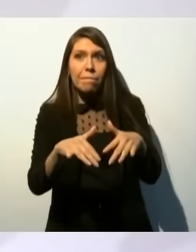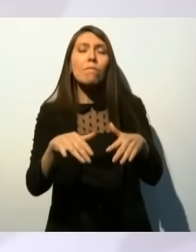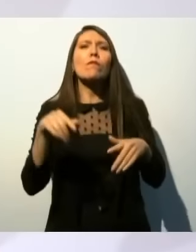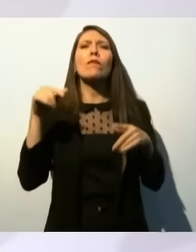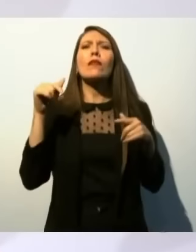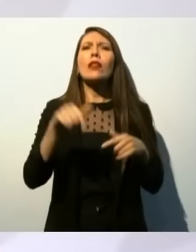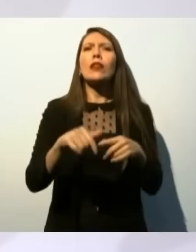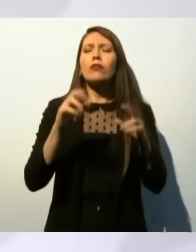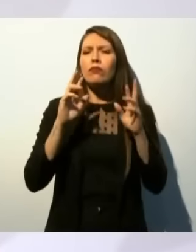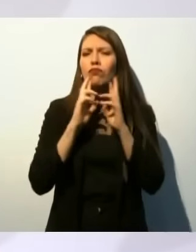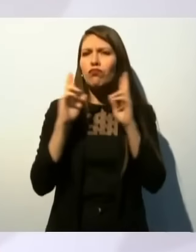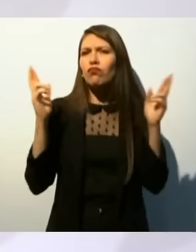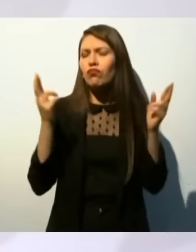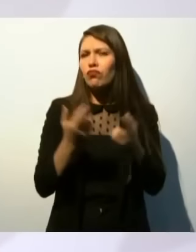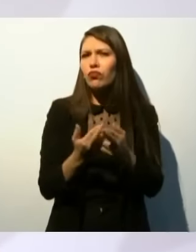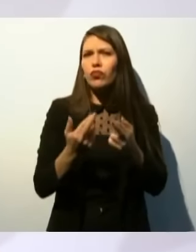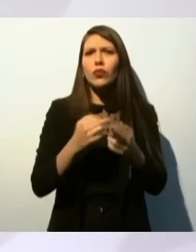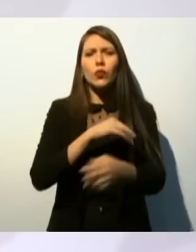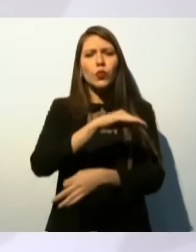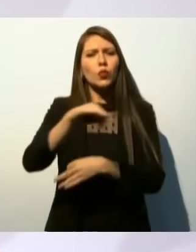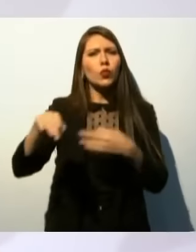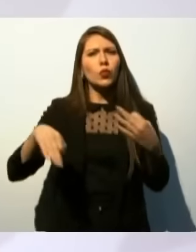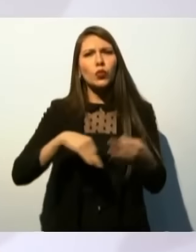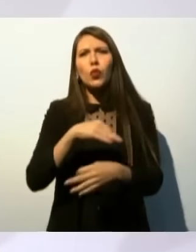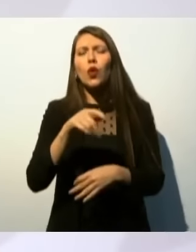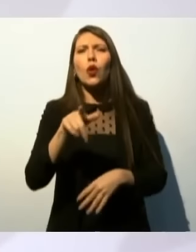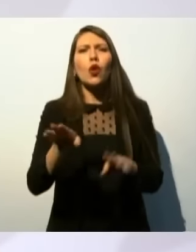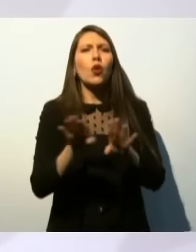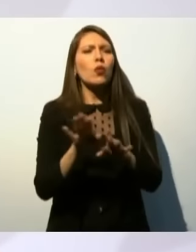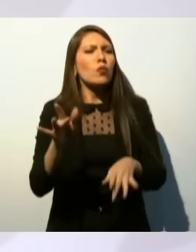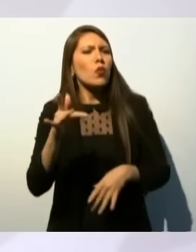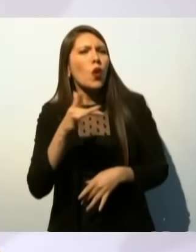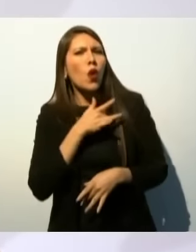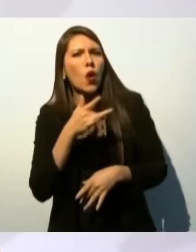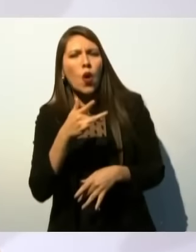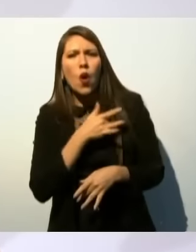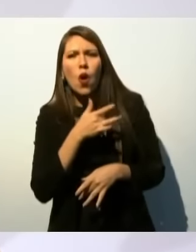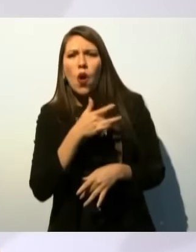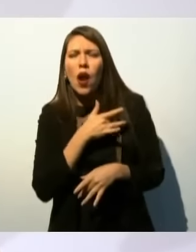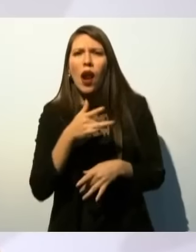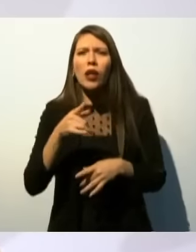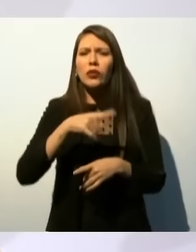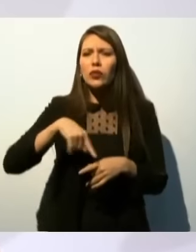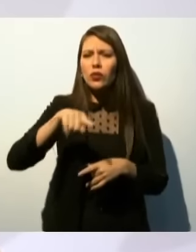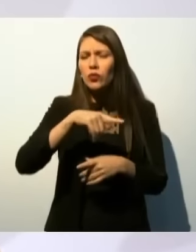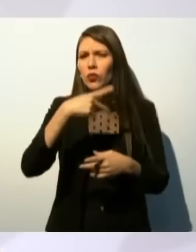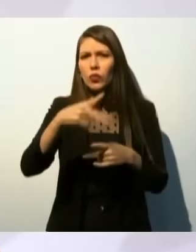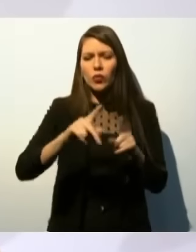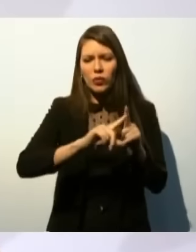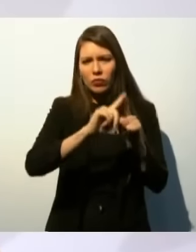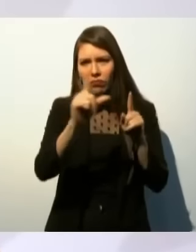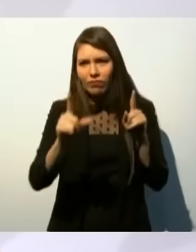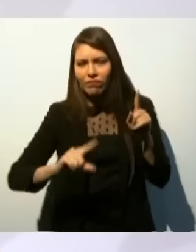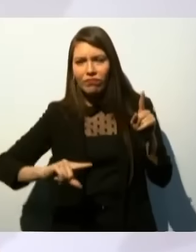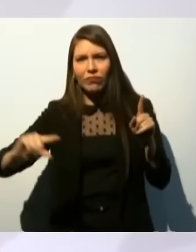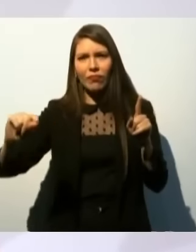corazón y el sentimiento profundo de la república que radica en cada territorio que los presidentes